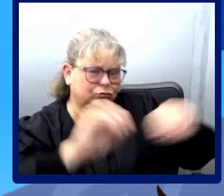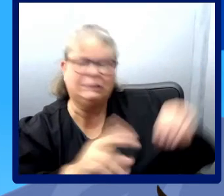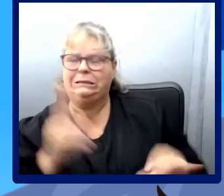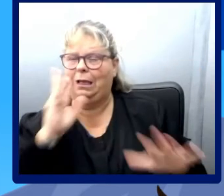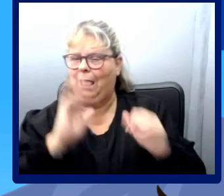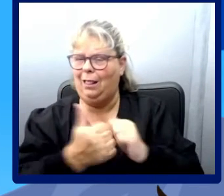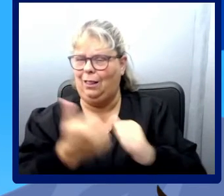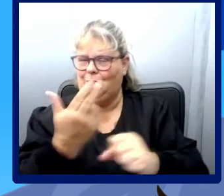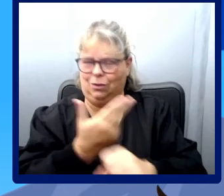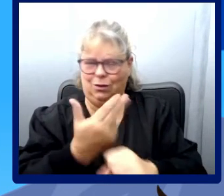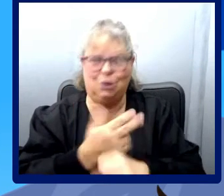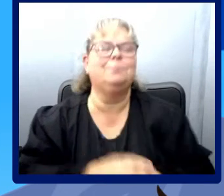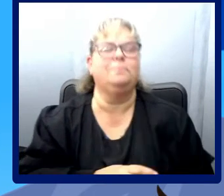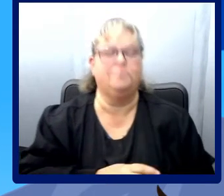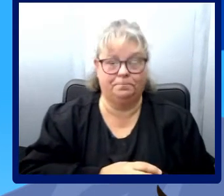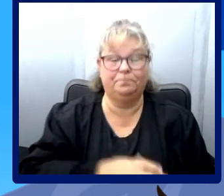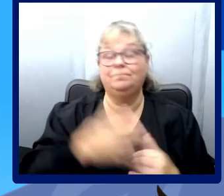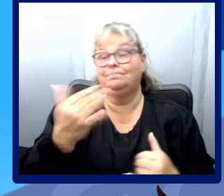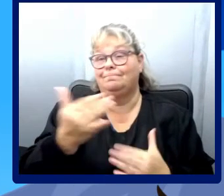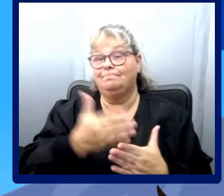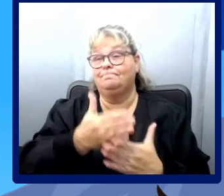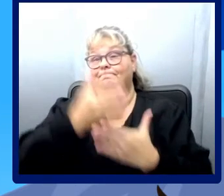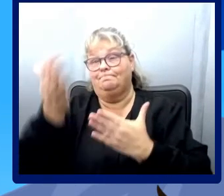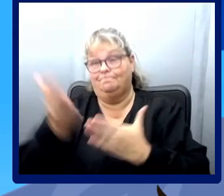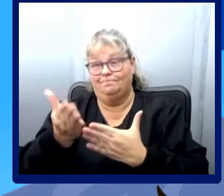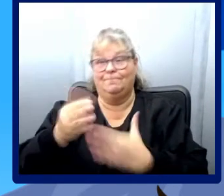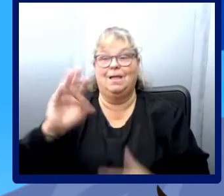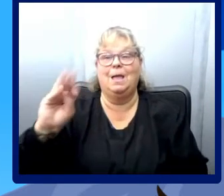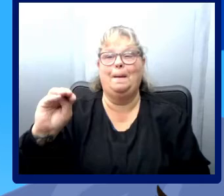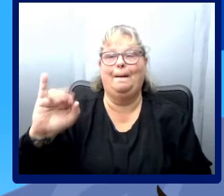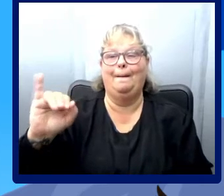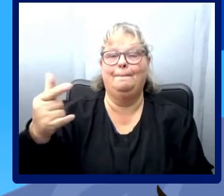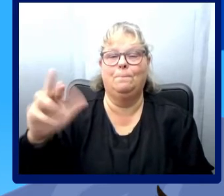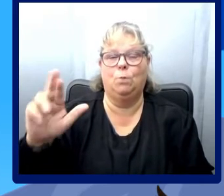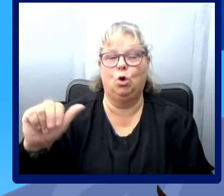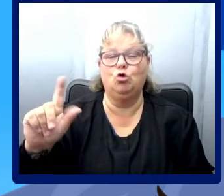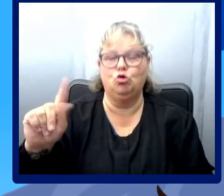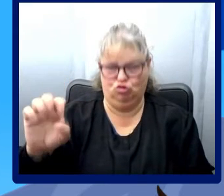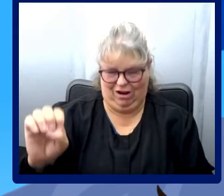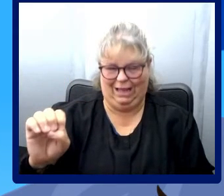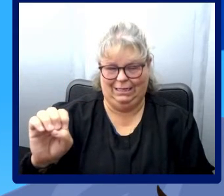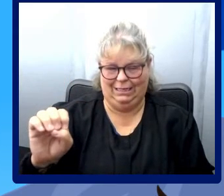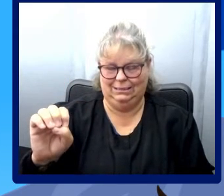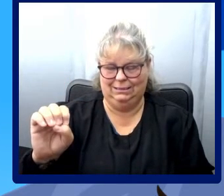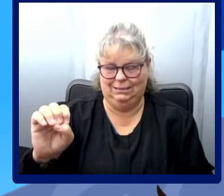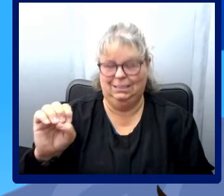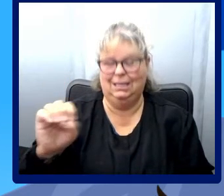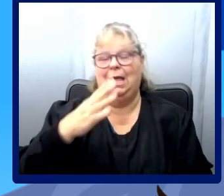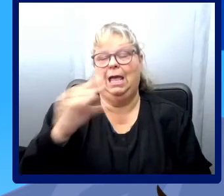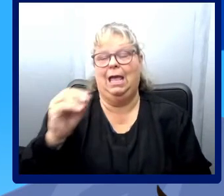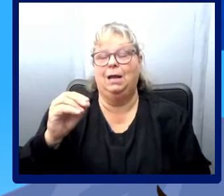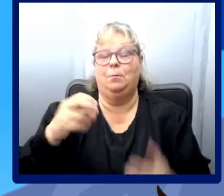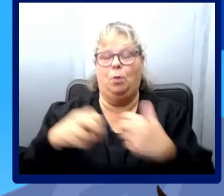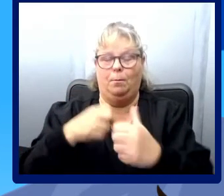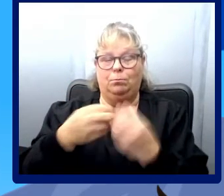El siguiente paso sería migrar las reglas Workflow y Process Builders al flujo. En mi organización tenemos moratoria en Reglas Workflow